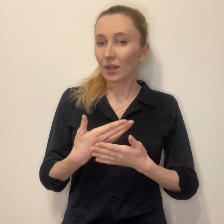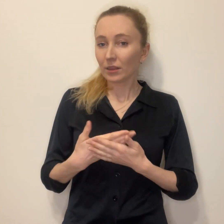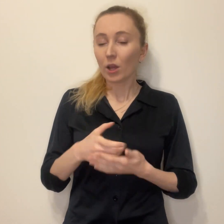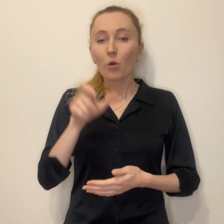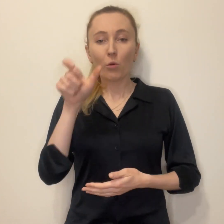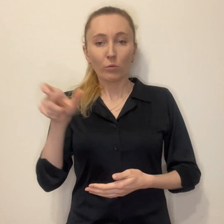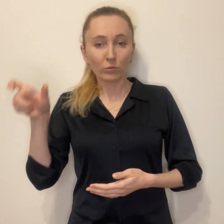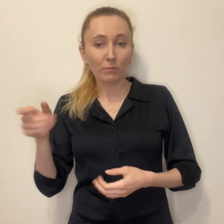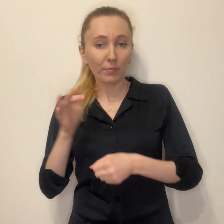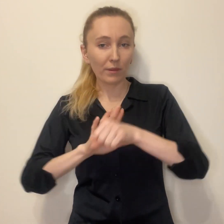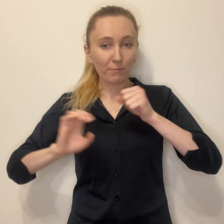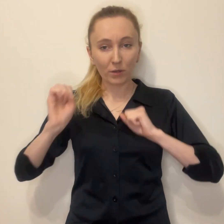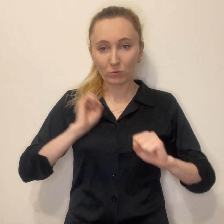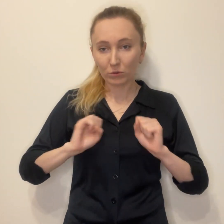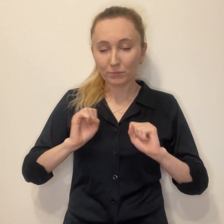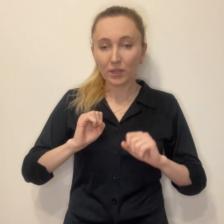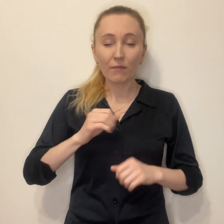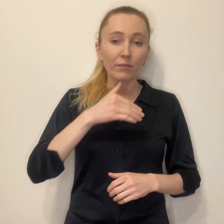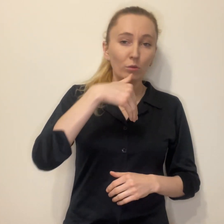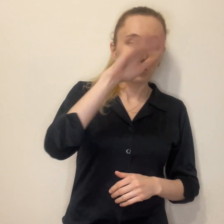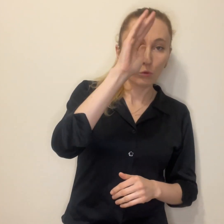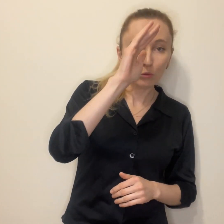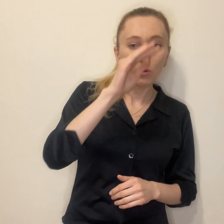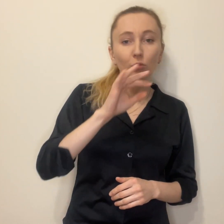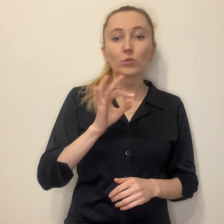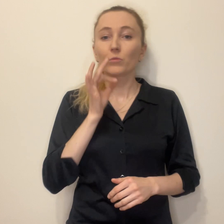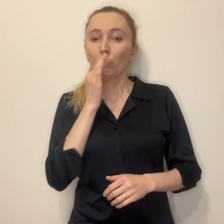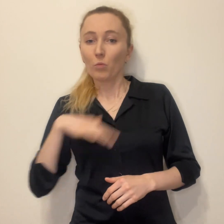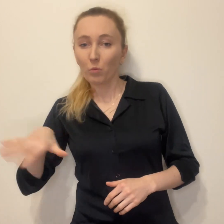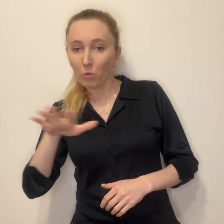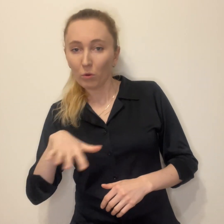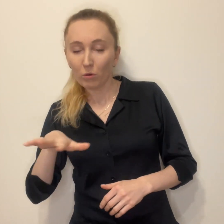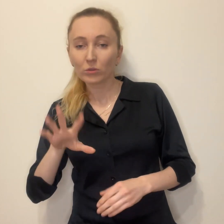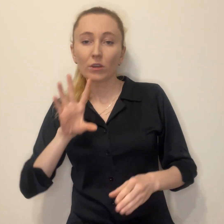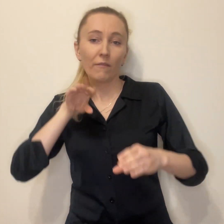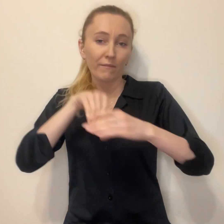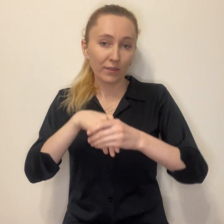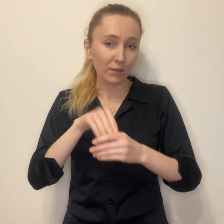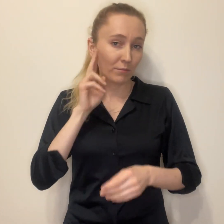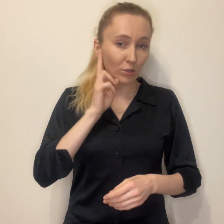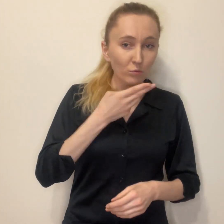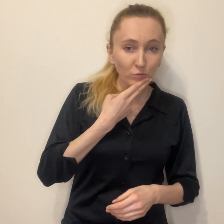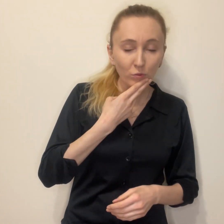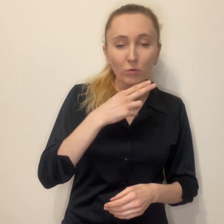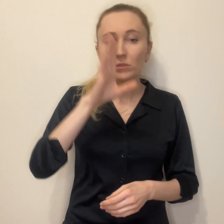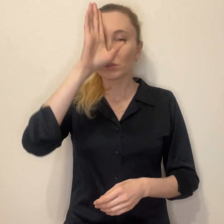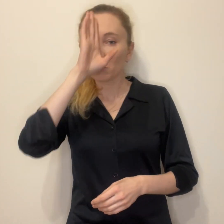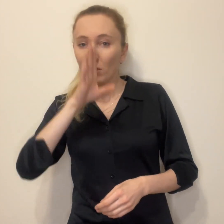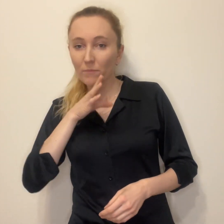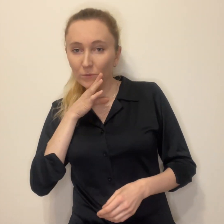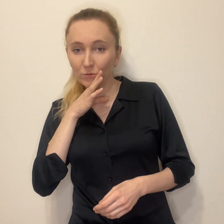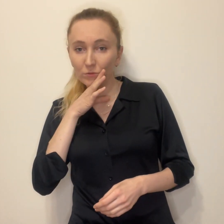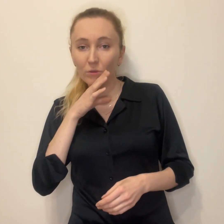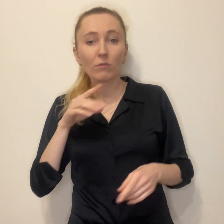Dlatego też w ramach projektu osoby z niepełnosprawnościami dorośli, młodzież w tym niesłyszący i słabosłyszący